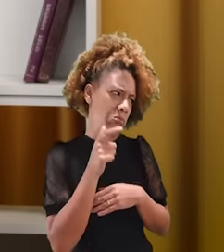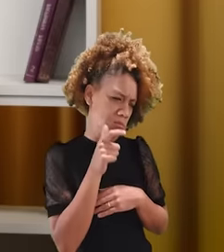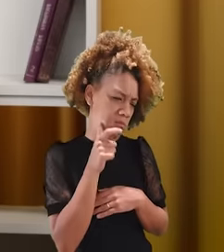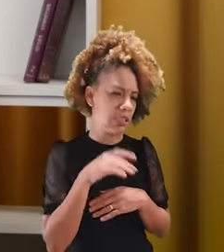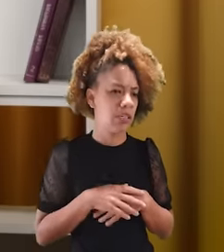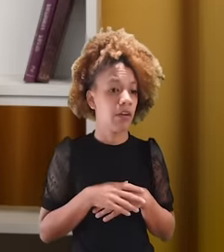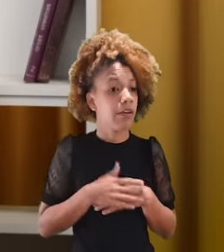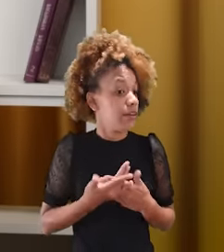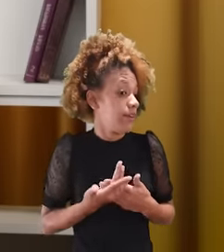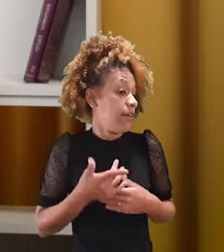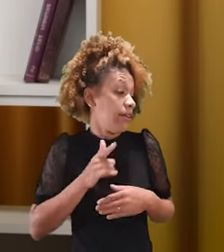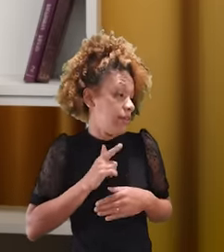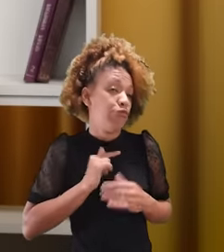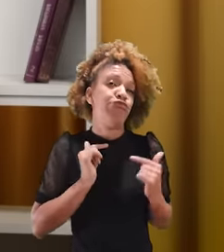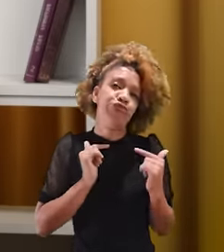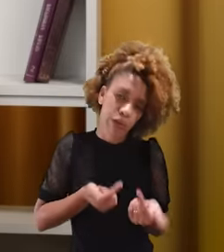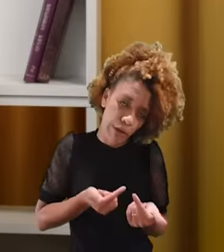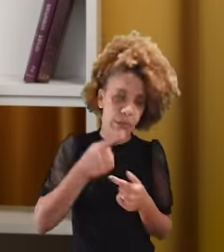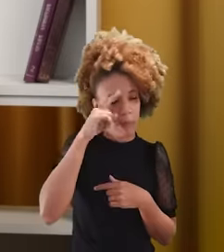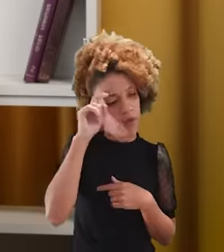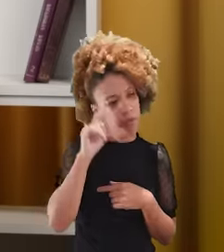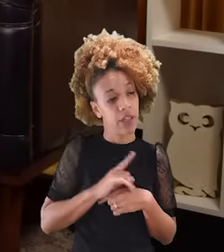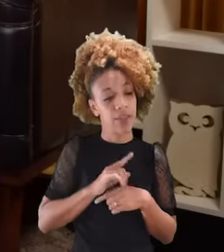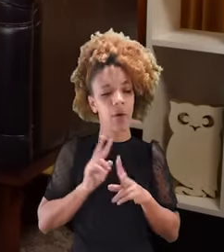muita gente nem clicou porque el falou chato 1 hora 15 não a gente vai fazer uma tzin da